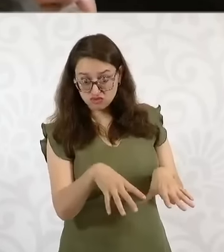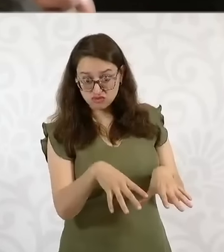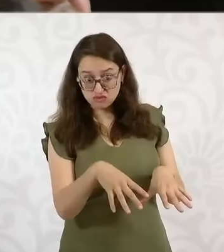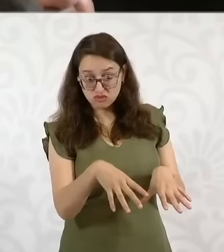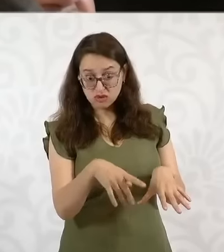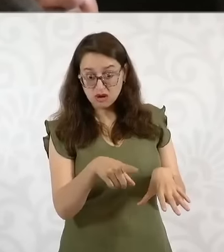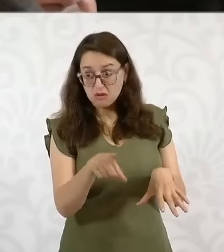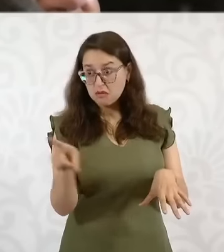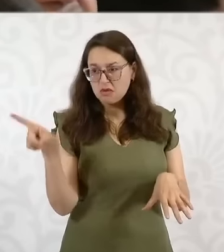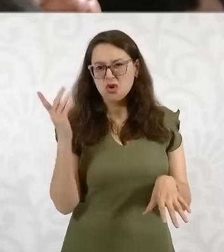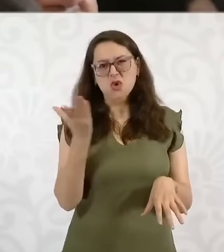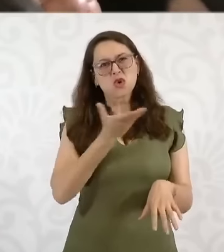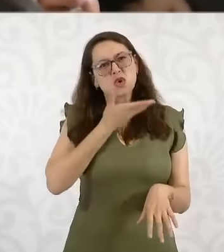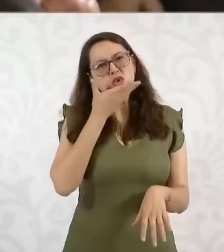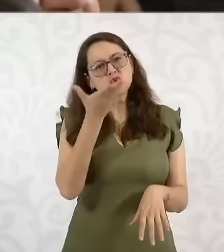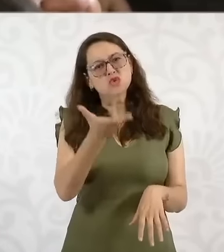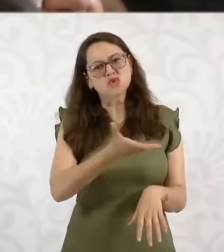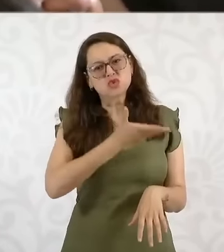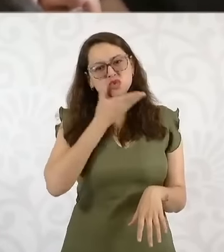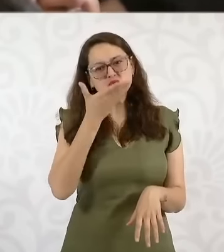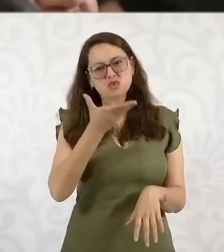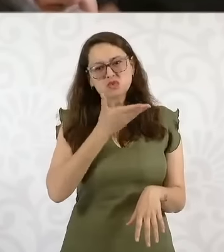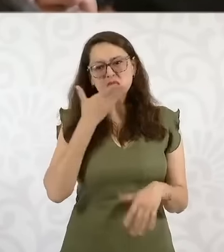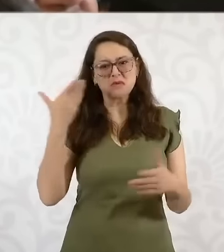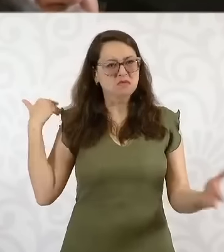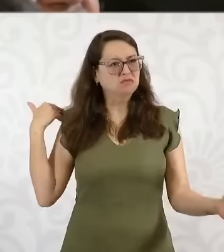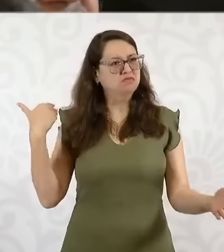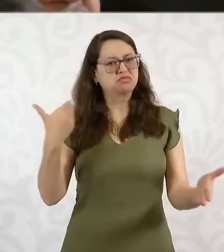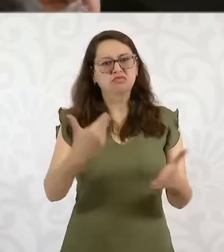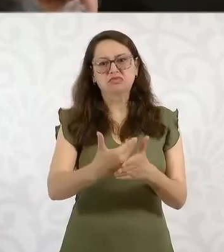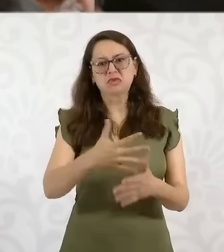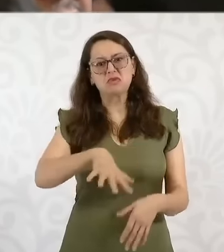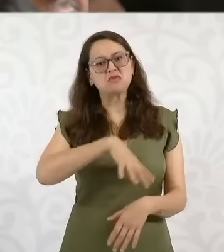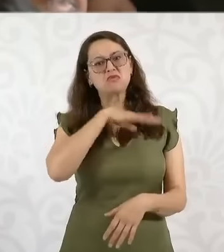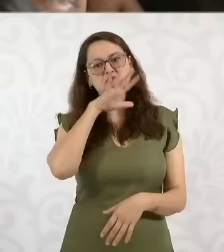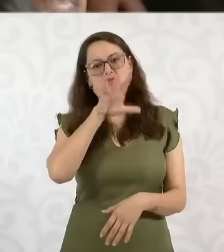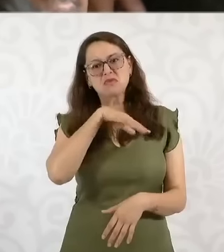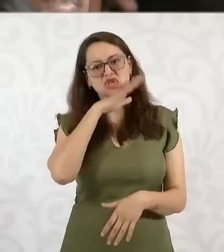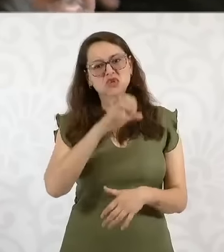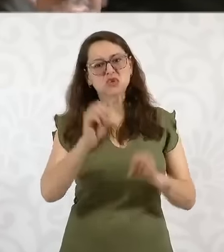de una cultura, pse de de décadas, ¿no? ¿Cómo realizar este tema o cómo se está trabajando,